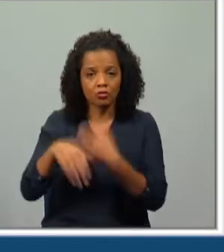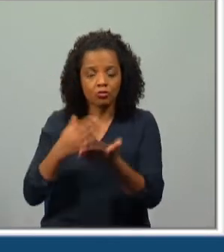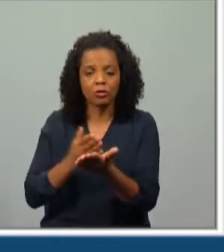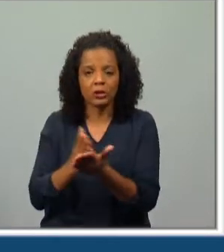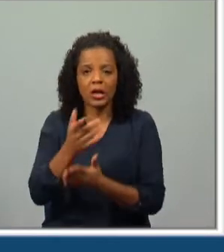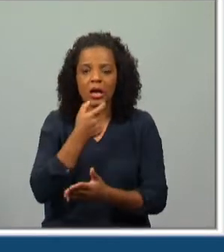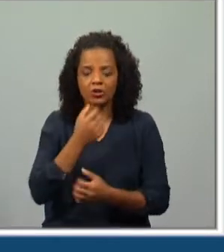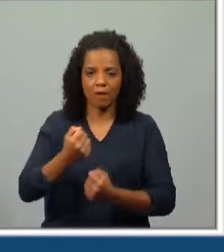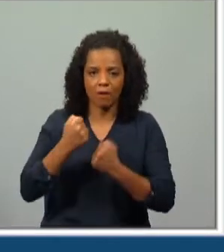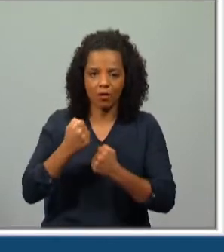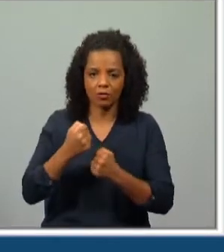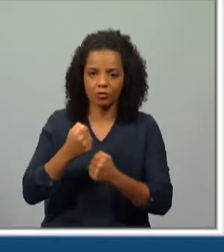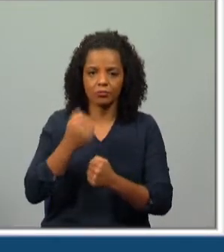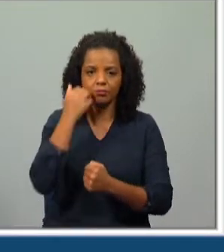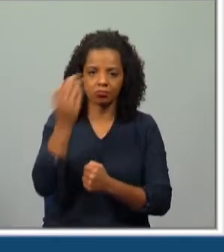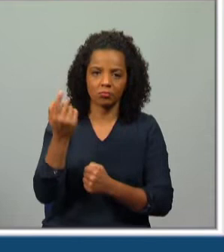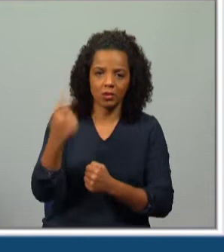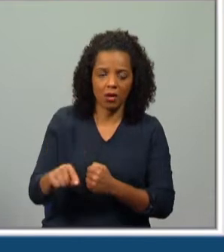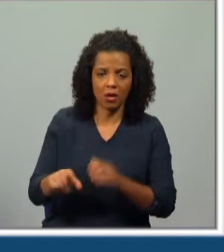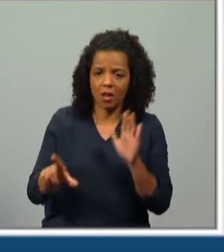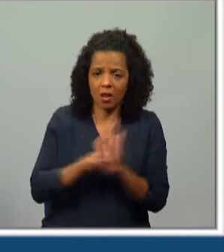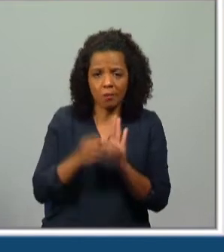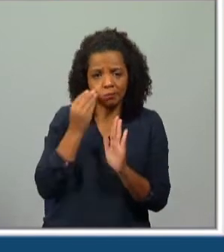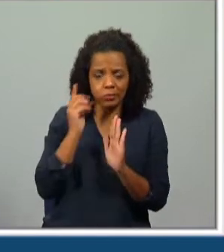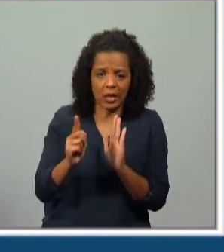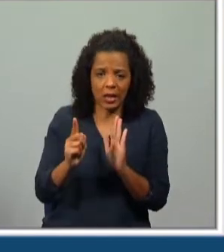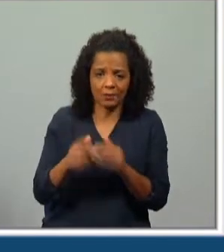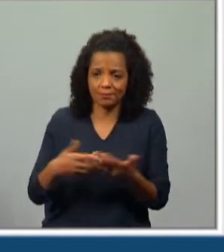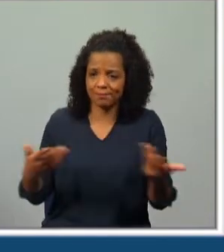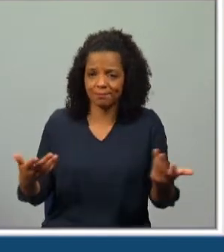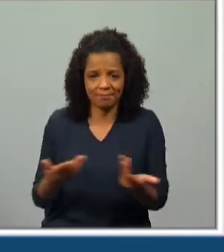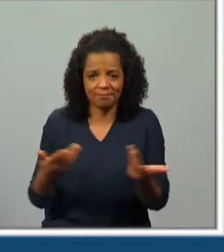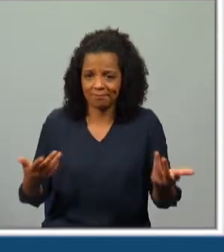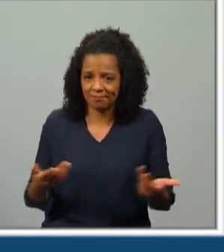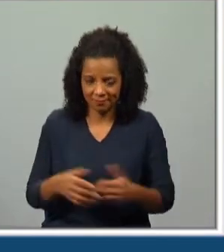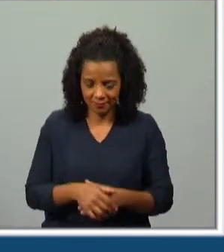fortes e os mais aptos isto é uma lei é a lei da selva não é e depois as 強者適者這是一條規律叢林法則不是然後